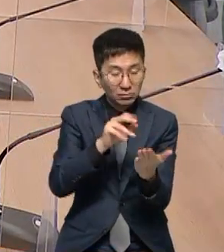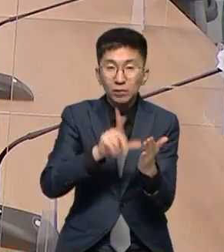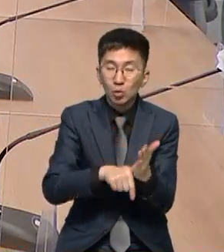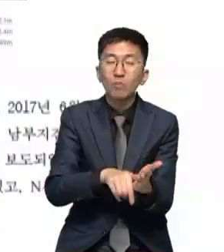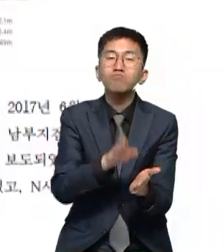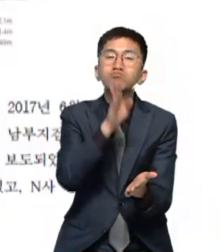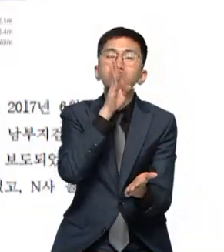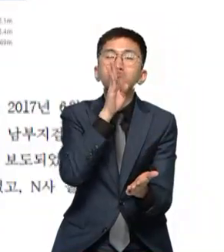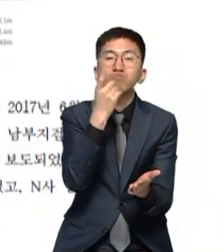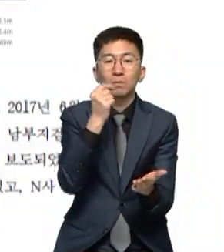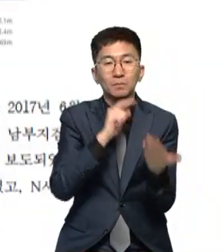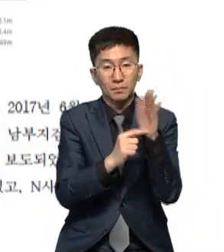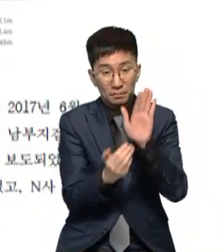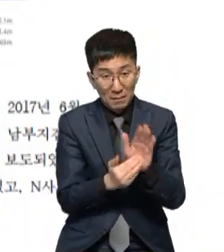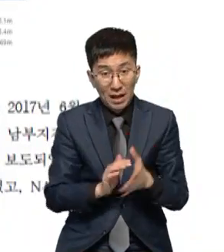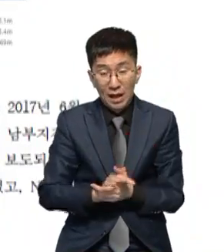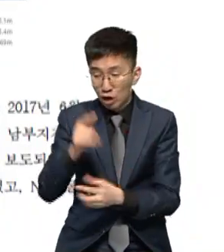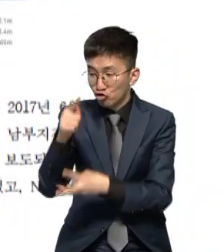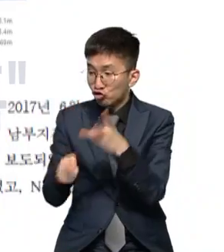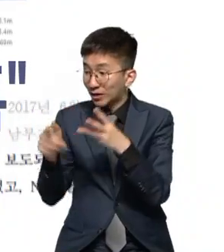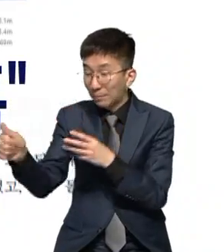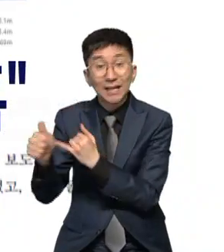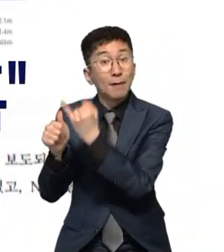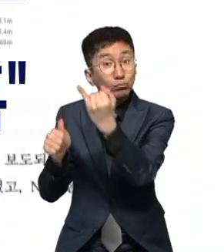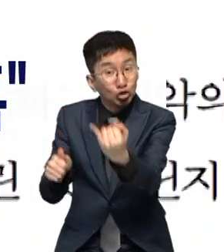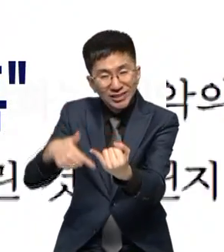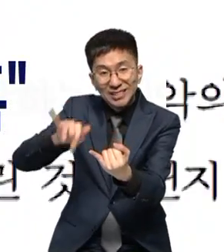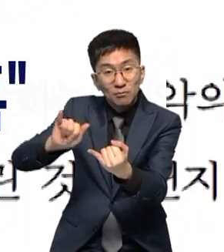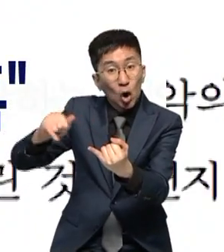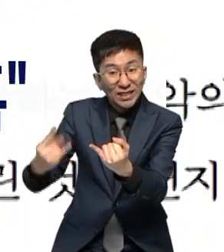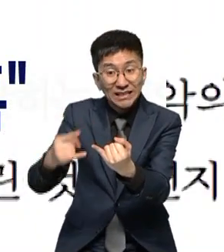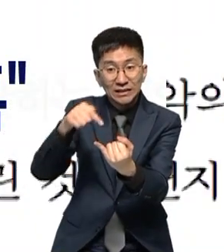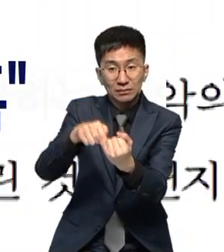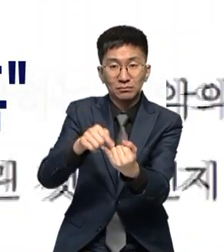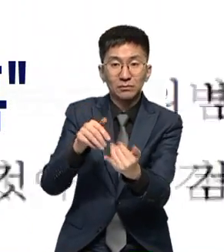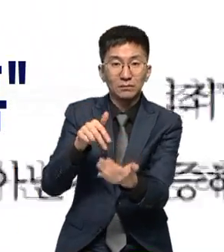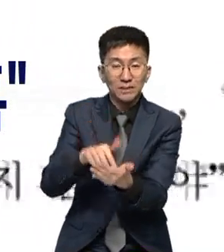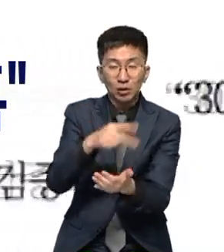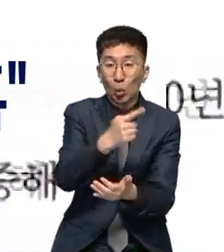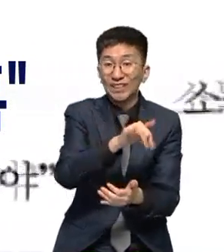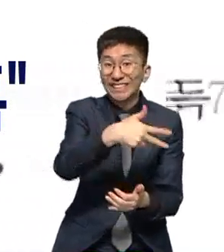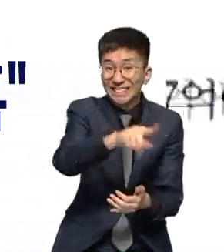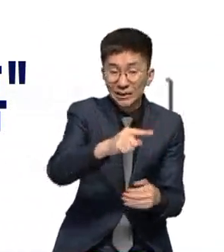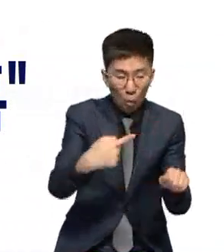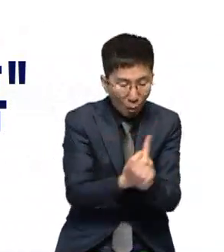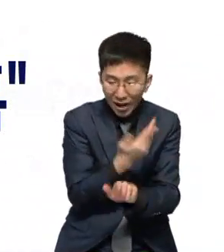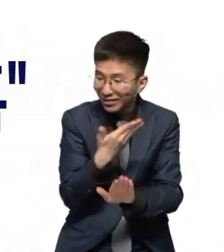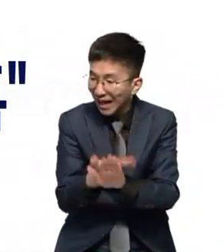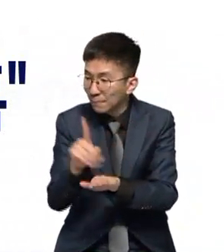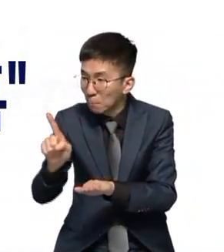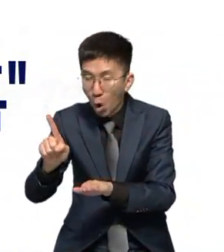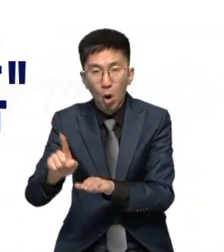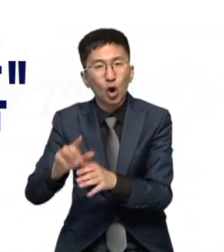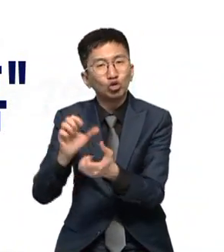민주당은 윤석열 국민의힘 후보 배우자 김건희 씨가 도이치모터스 외에 또 다른 작전주에 투자한 의혹이 있다고 공세를